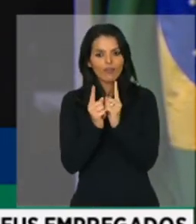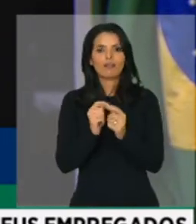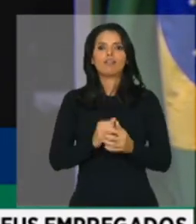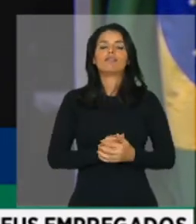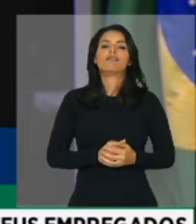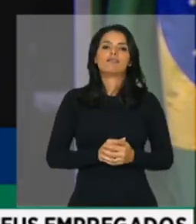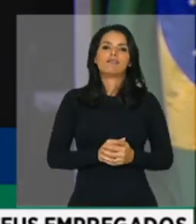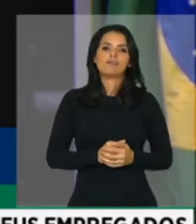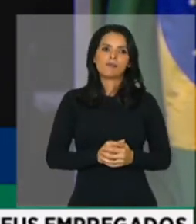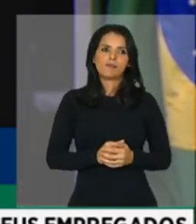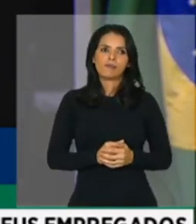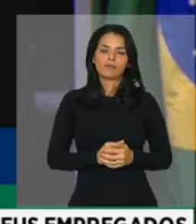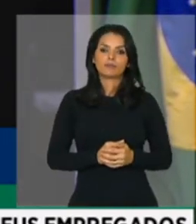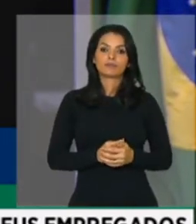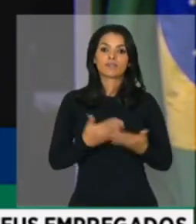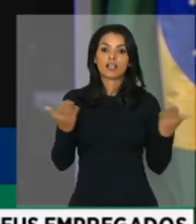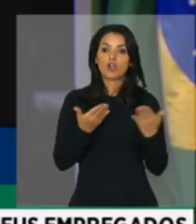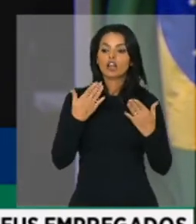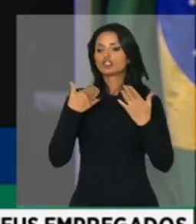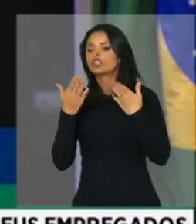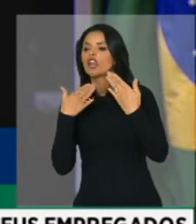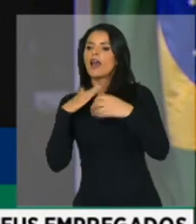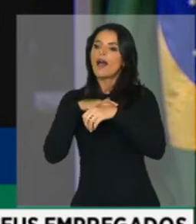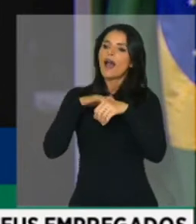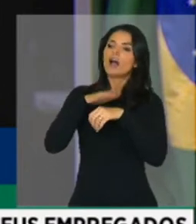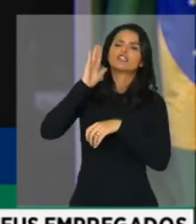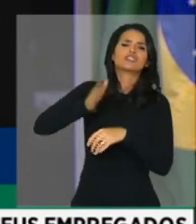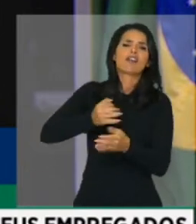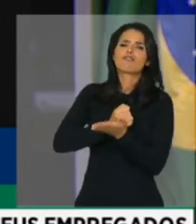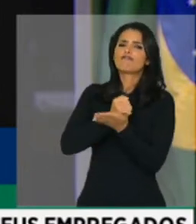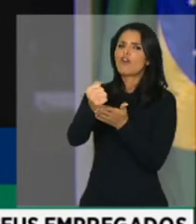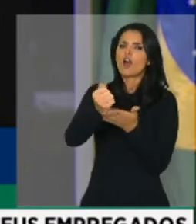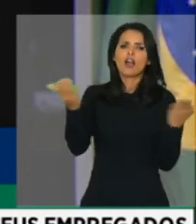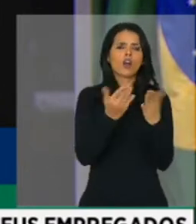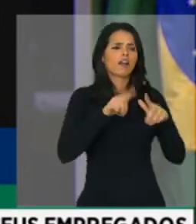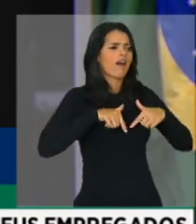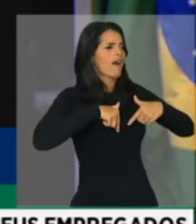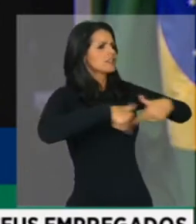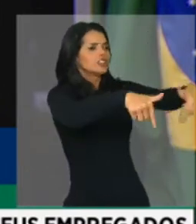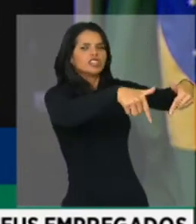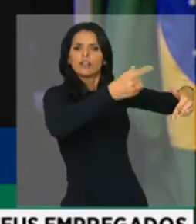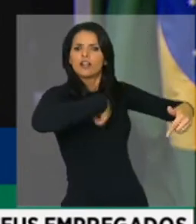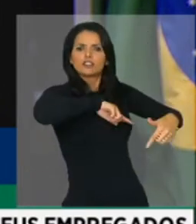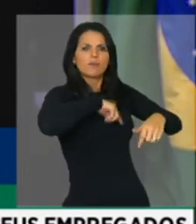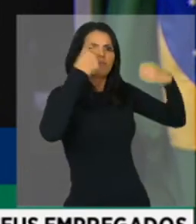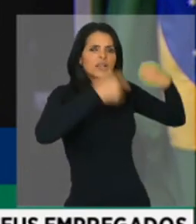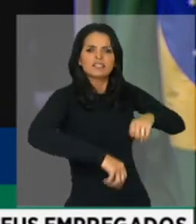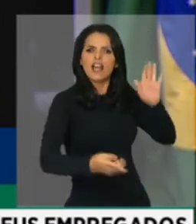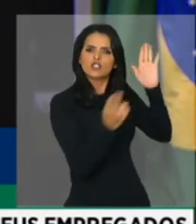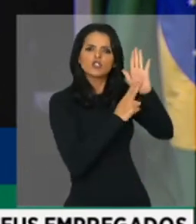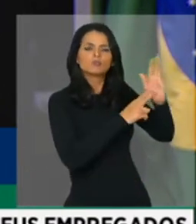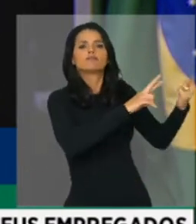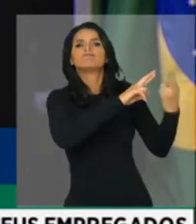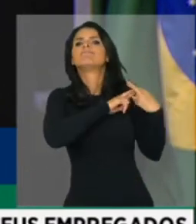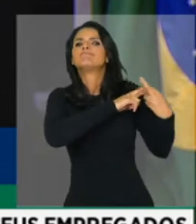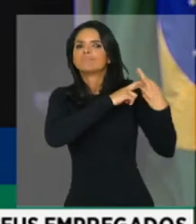PASSAMOS DO MOMENTO DO DIÁ LOGO. O MOMENTO AGORA É DE AGIR, PARLAMENTO BRASILEIRO. PRECISAMOS ASSUMIR A RESPONSABILIDADE. PARA LUTAR PELA VIDA DAS PESSOAS QUE NOS